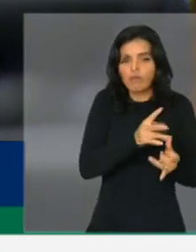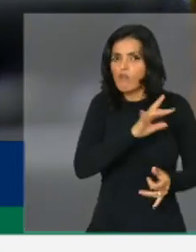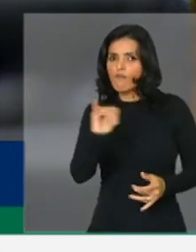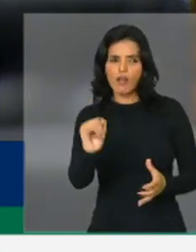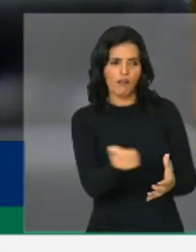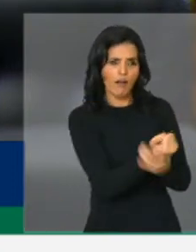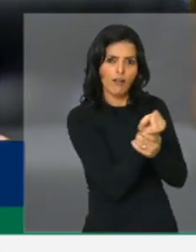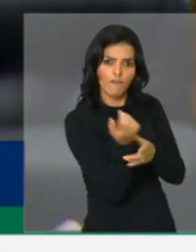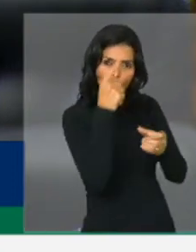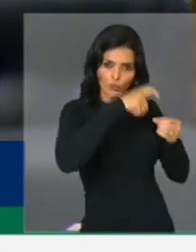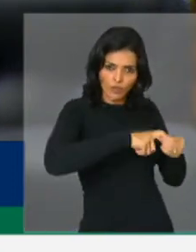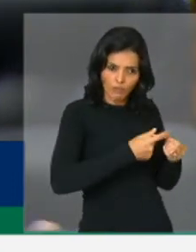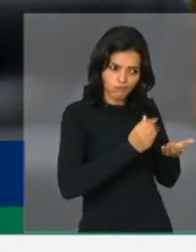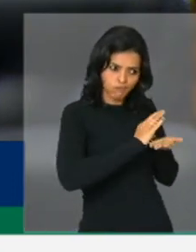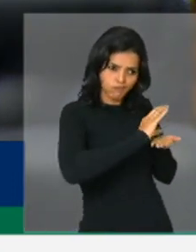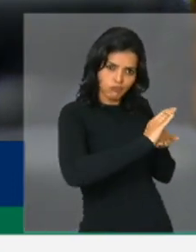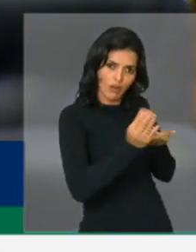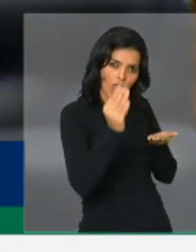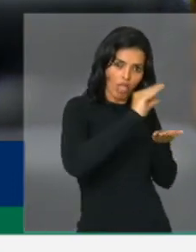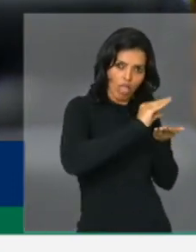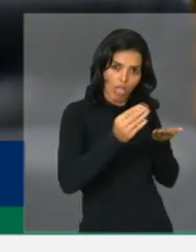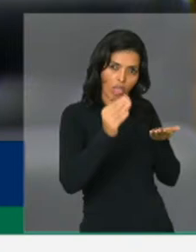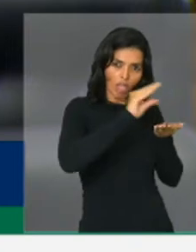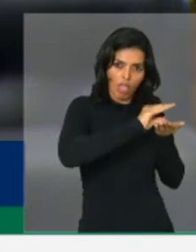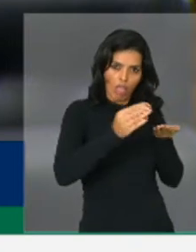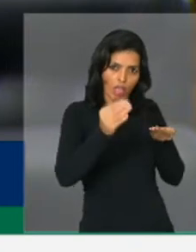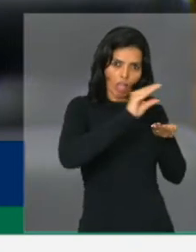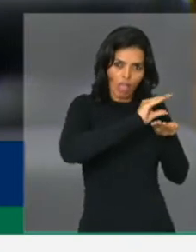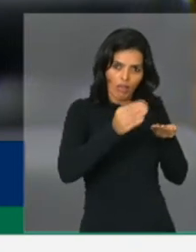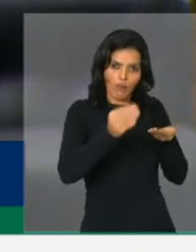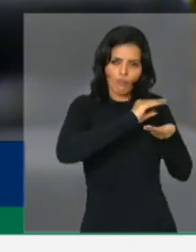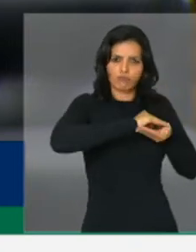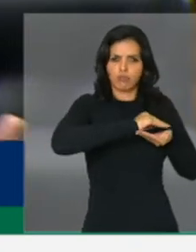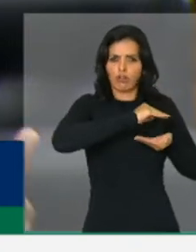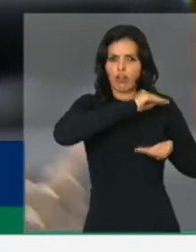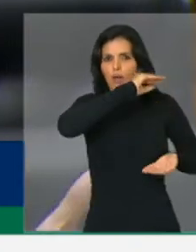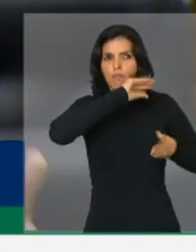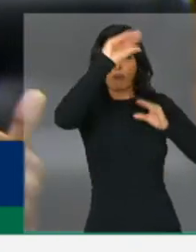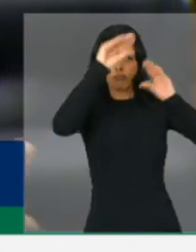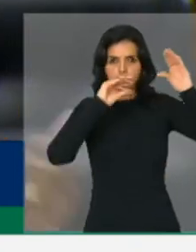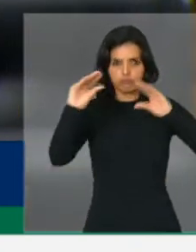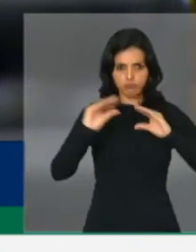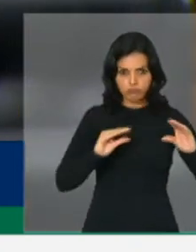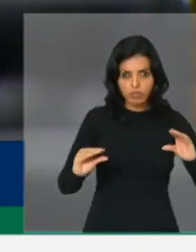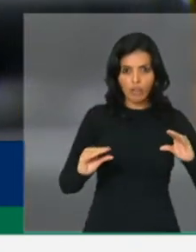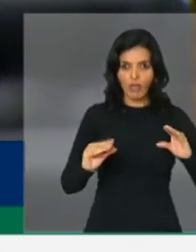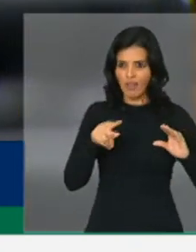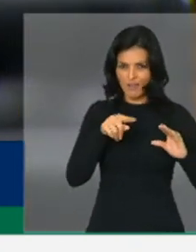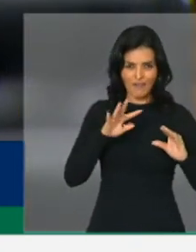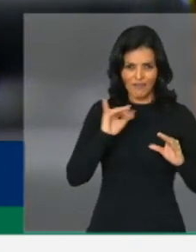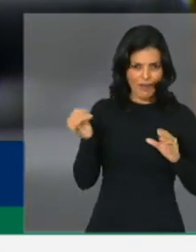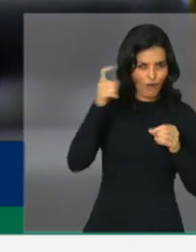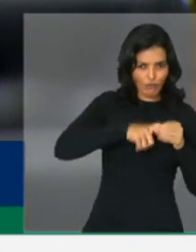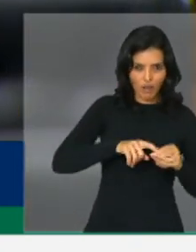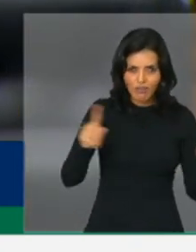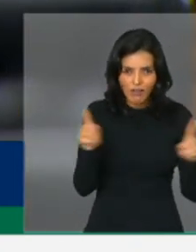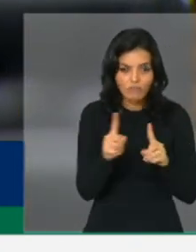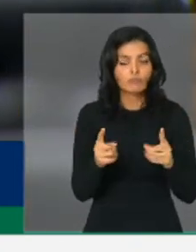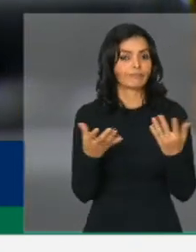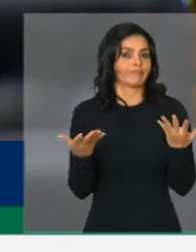NÓS ENCAMINHAMOS NÃO PRA-- [INTERRUPÇÃO NO ÁUDIO] [PRESIDENTE]: OBRIGADO DEPUTADO. COMO VOTA O